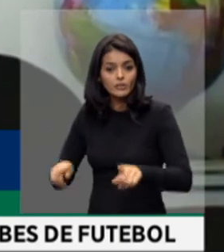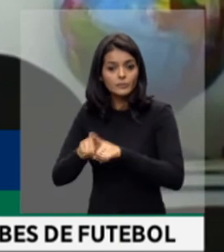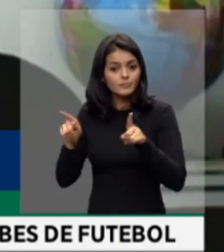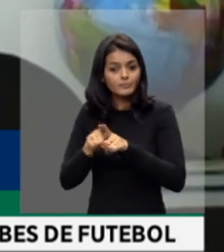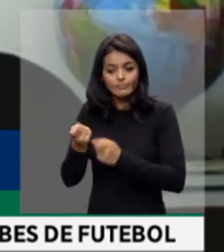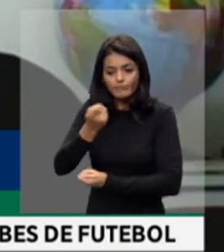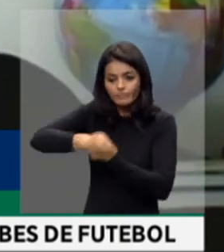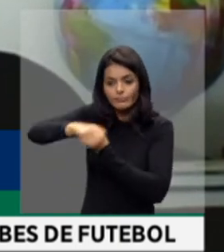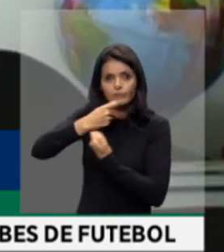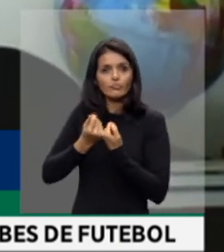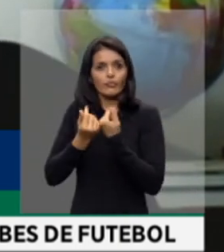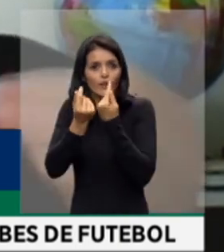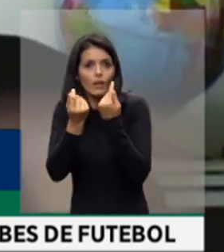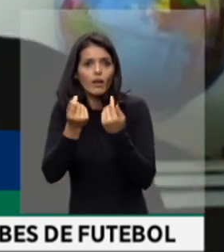DIZER, SÃO RECURSOS PARA AS ENTIDADES PARA QUE FORMEM